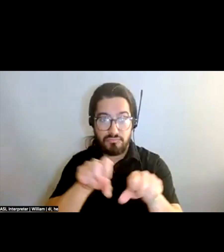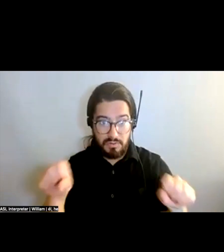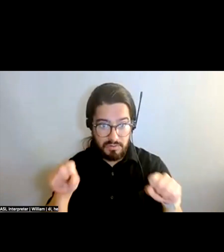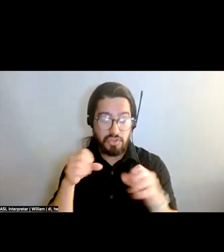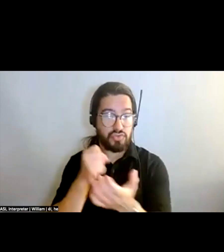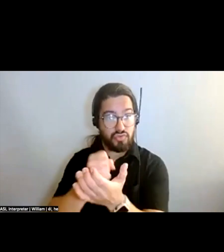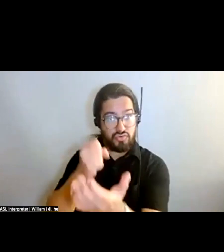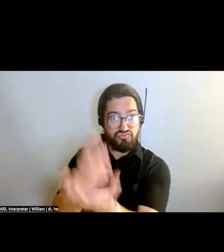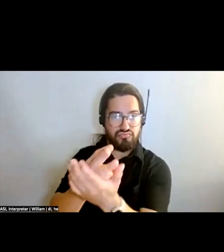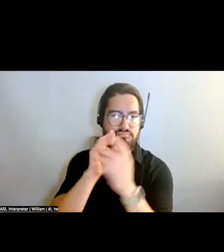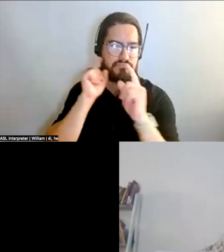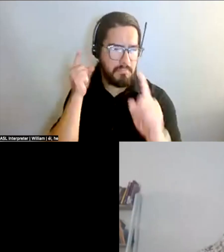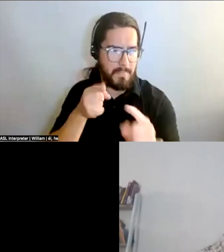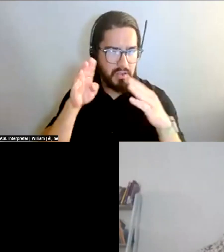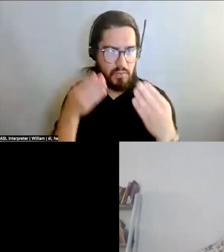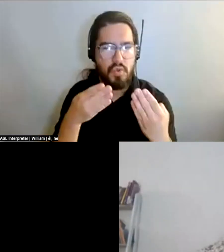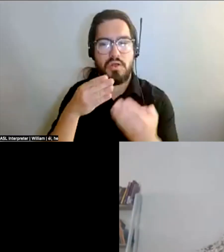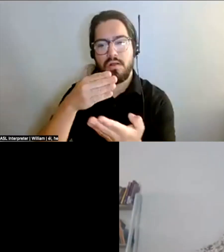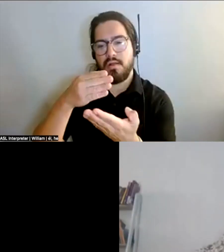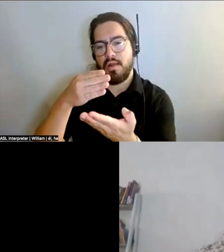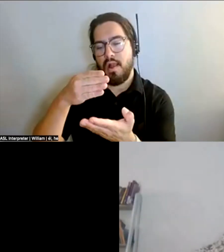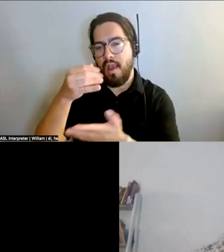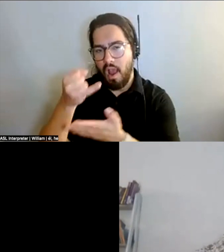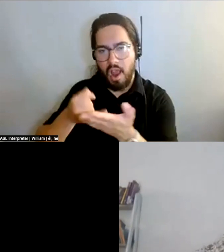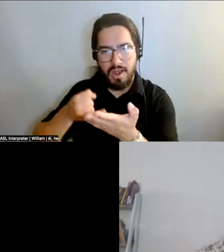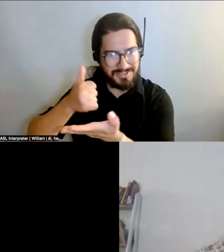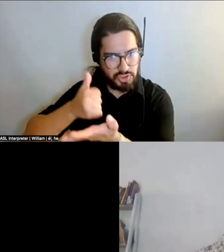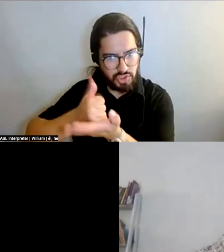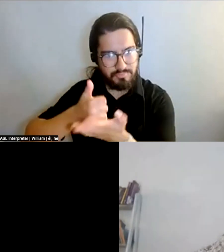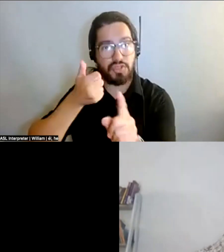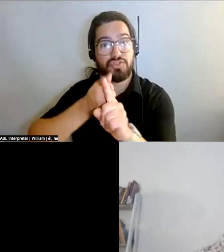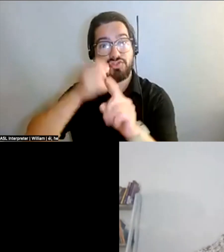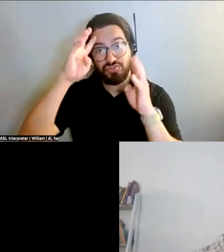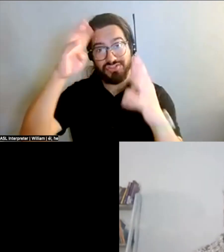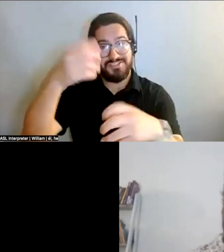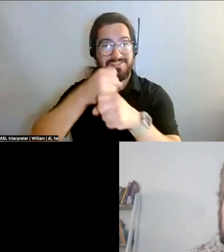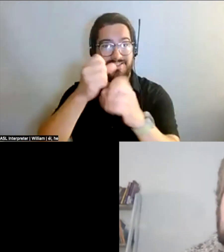group dynamics and art therapy. She is the creator and director of La Parada Poética.